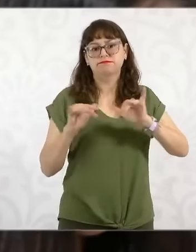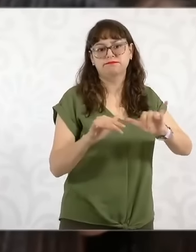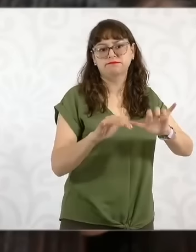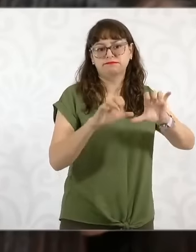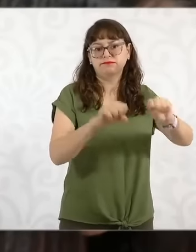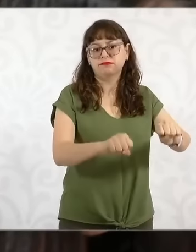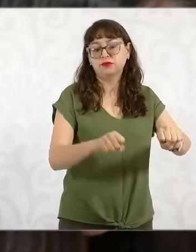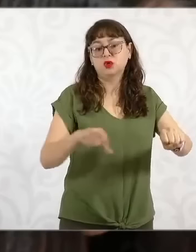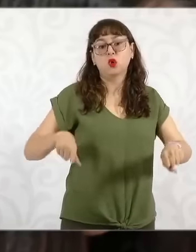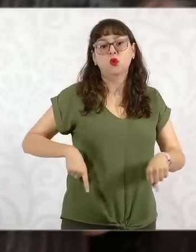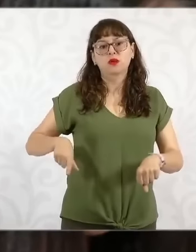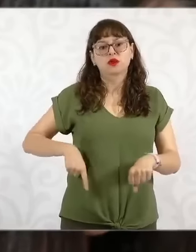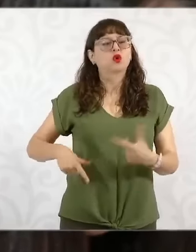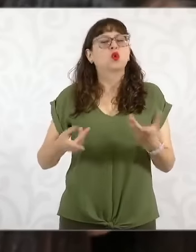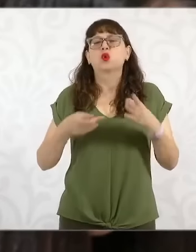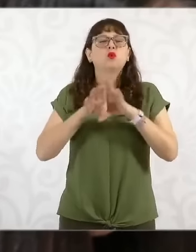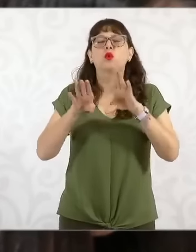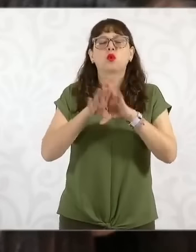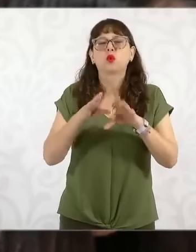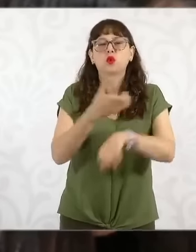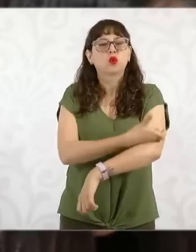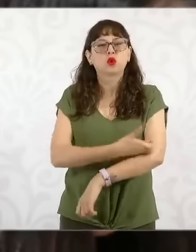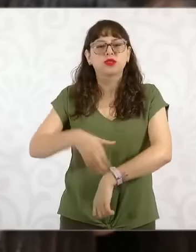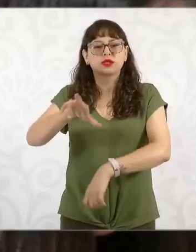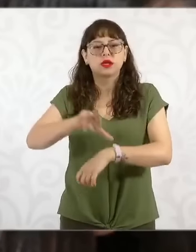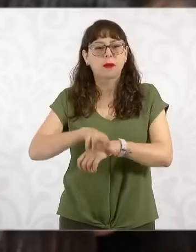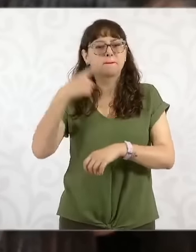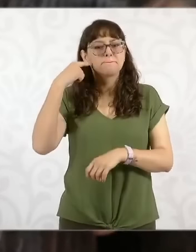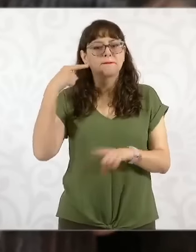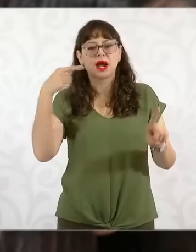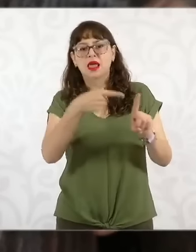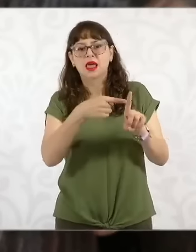gobierno estatal. Bueno, ¿cómo fue la coordinación para poder lograr la captura de este objetivo?